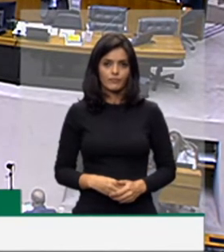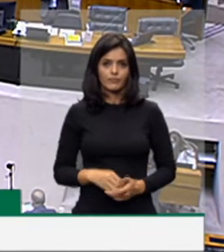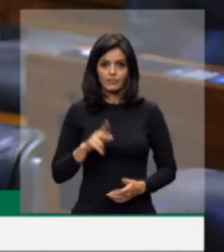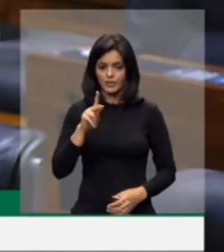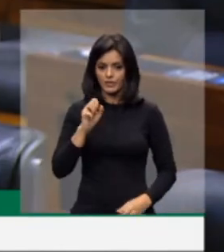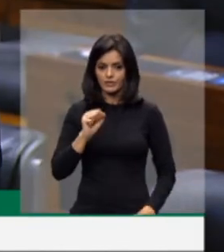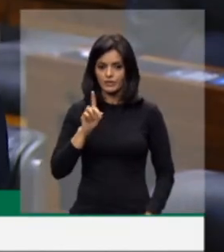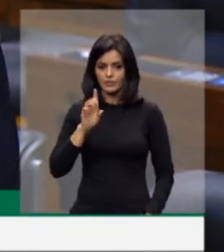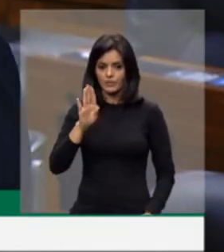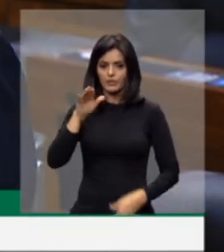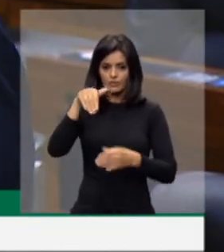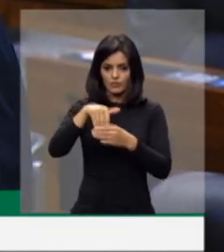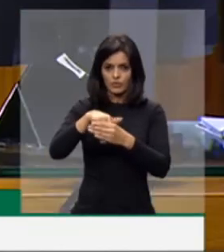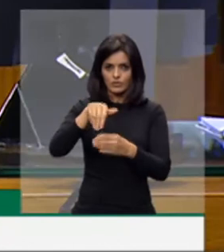NÃO, SENHOR PRESIDENTE. -- [DEPUTADO]: SENHOR